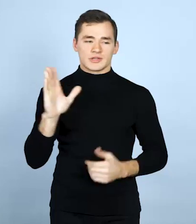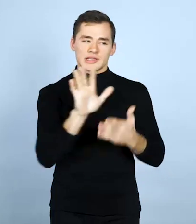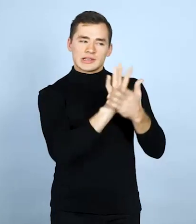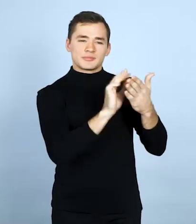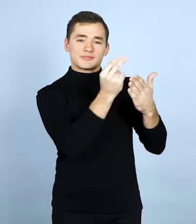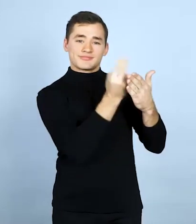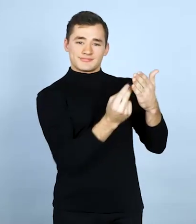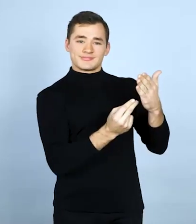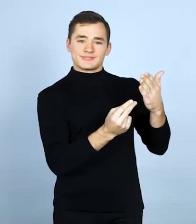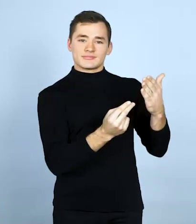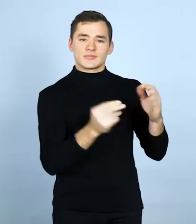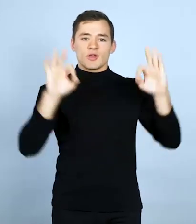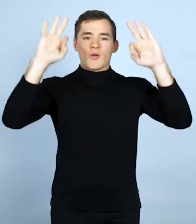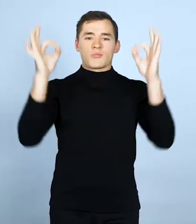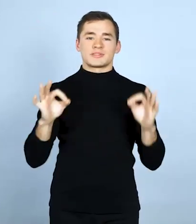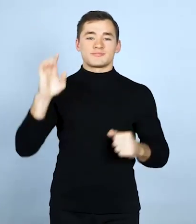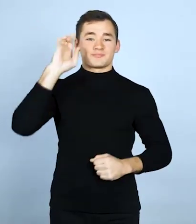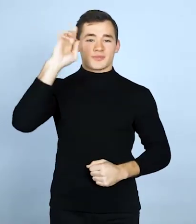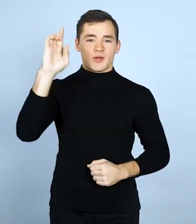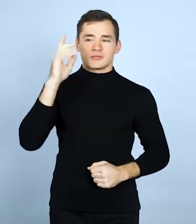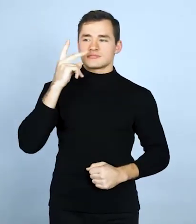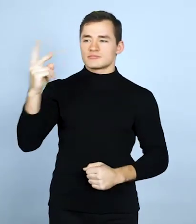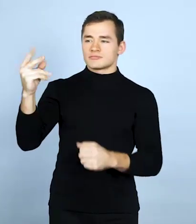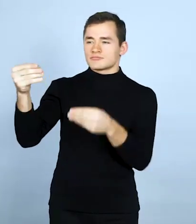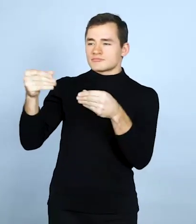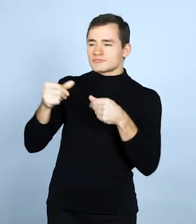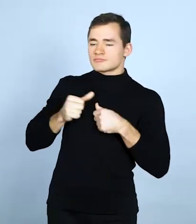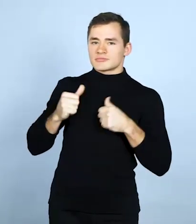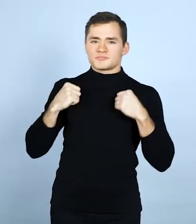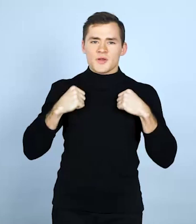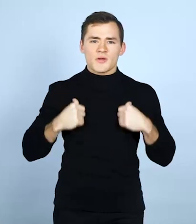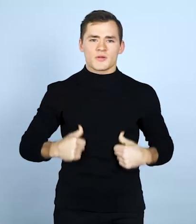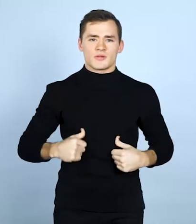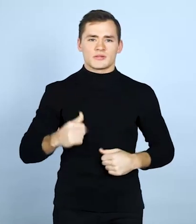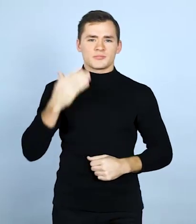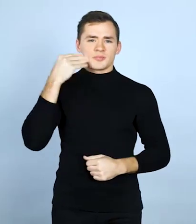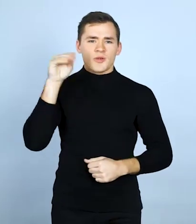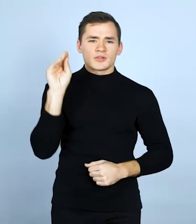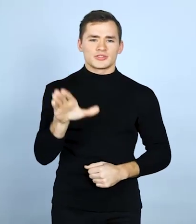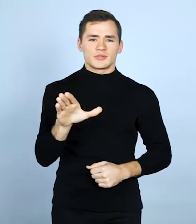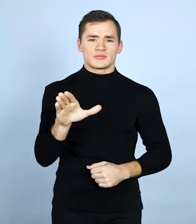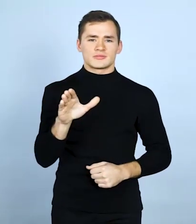создает образ умиротворяющего и прощающего Бога,